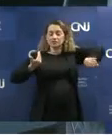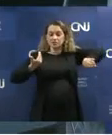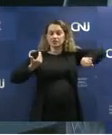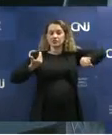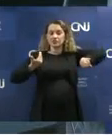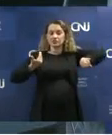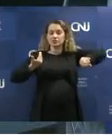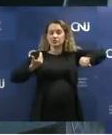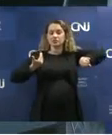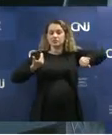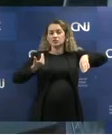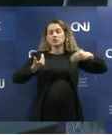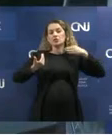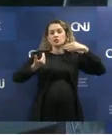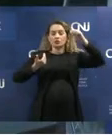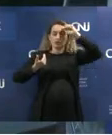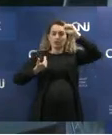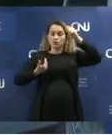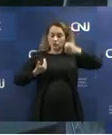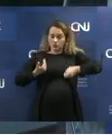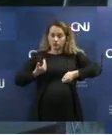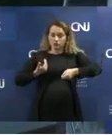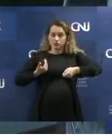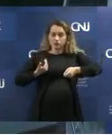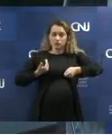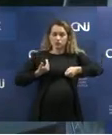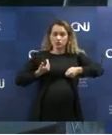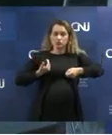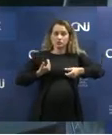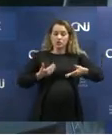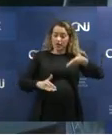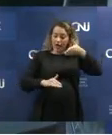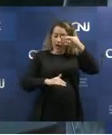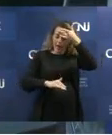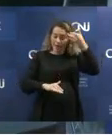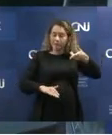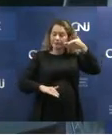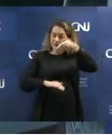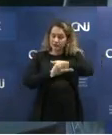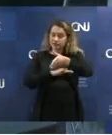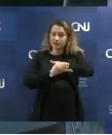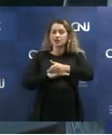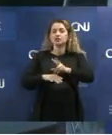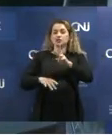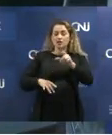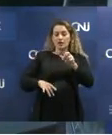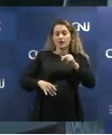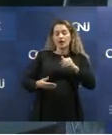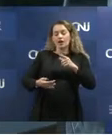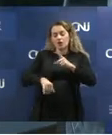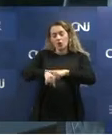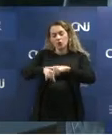para afastar o chefe e mantendo o magistrado no seu ofício, considerado o tempo transcorrido e a progressão que foi